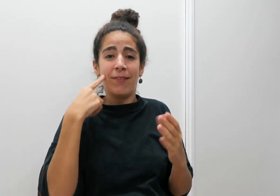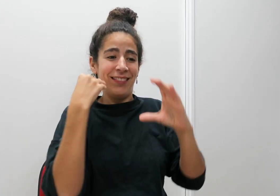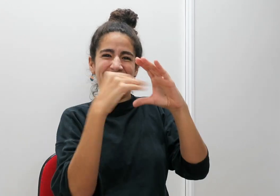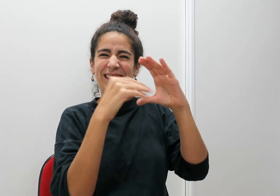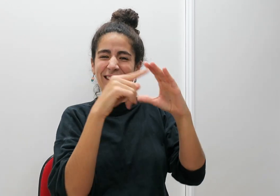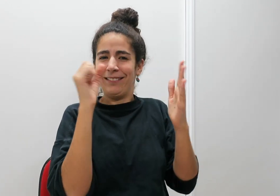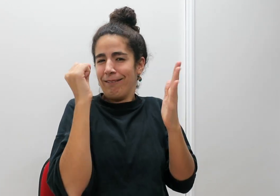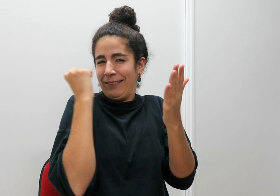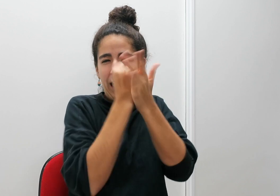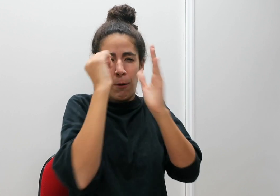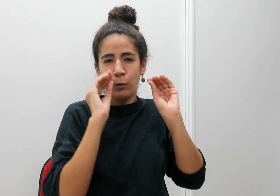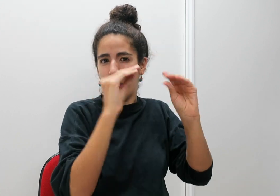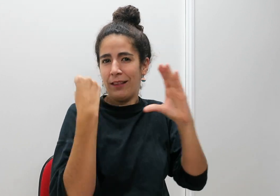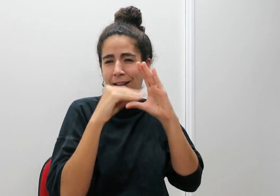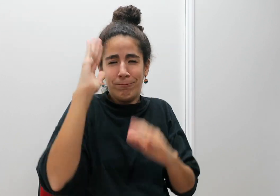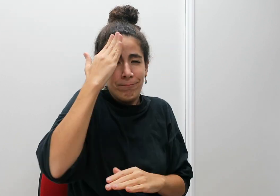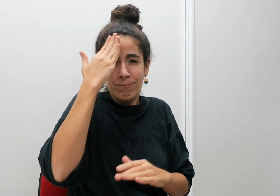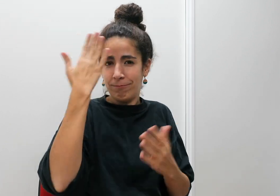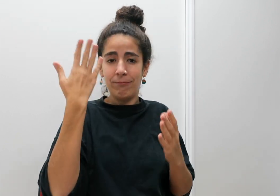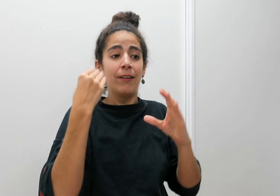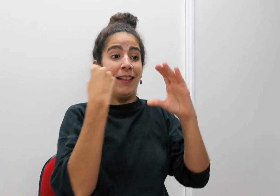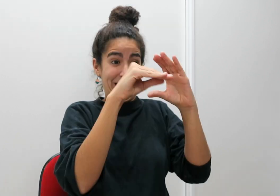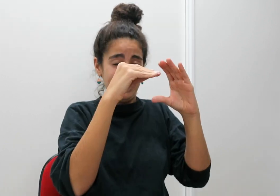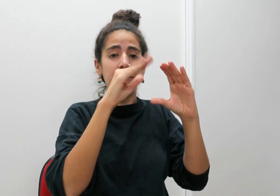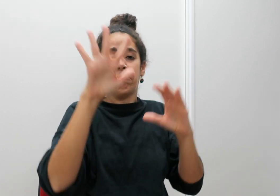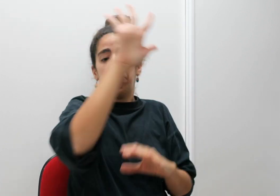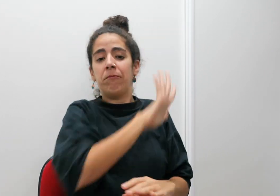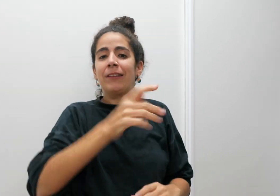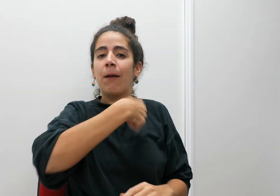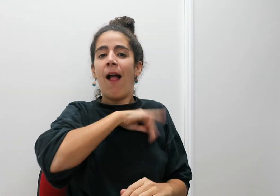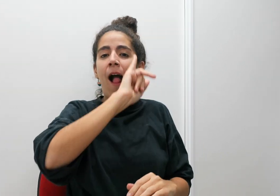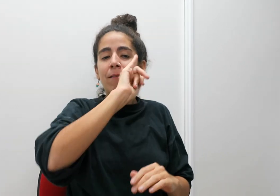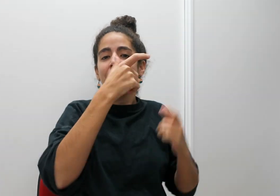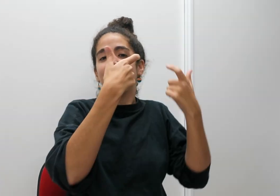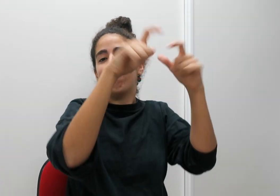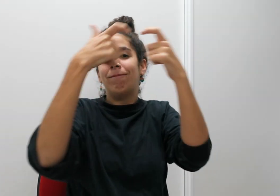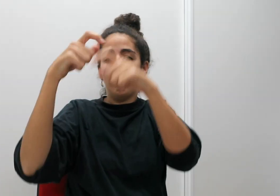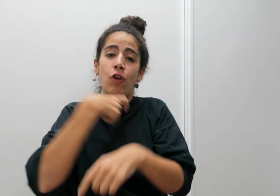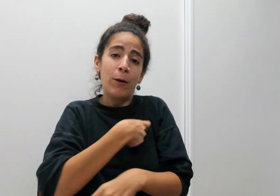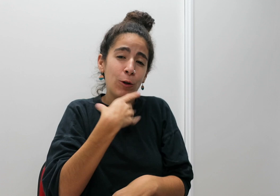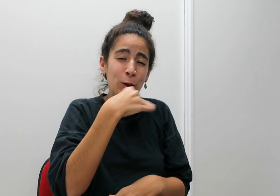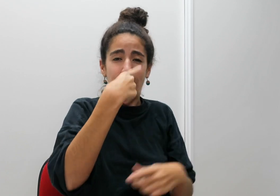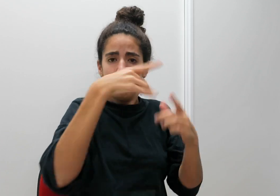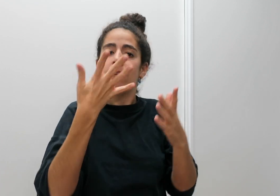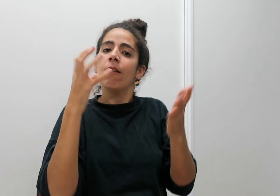Lo principal es el signo de CJS-CNSE, que es como su marca, al igual que muchas secciones juveniles